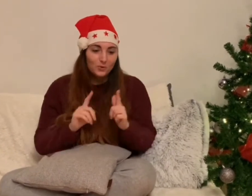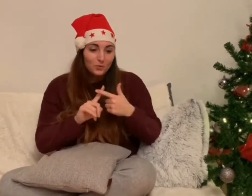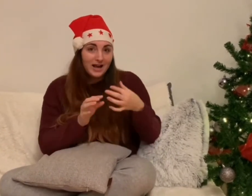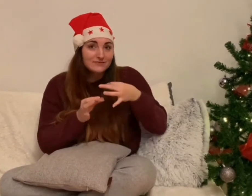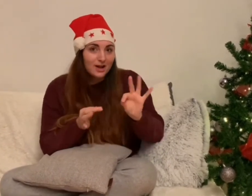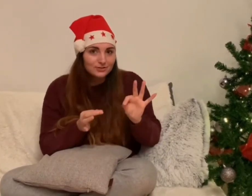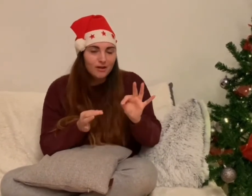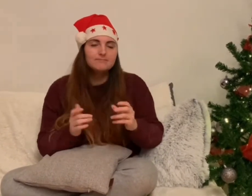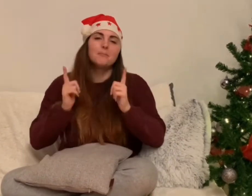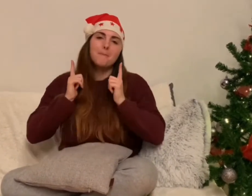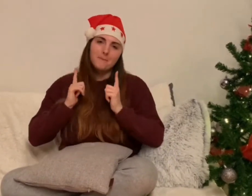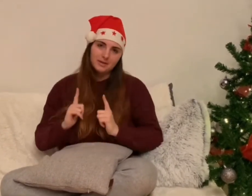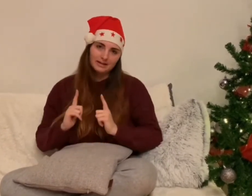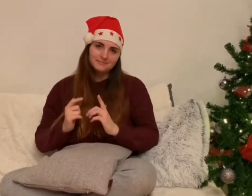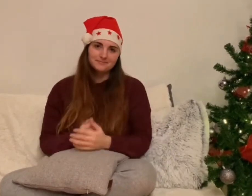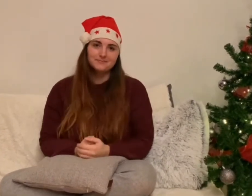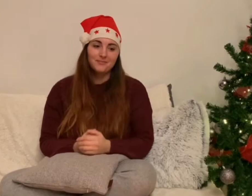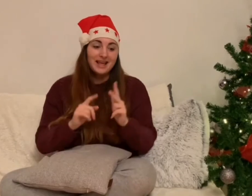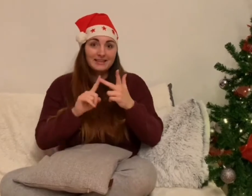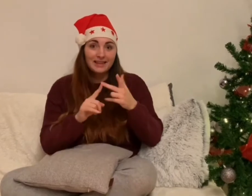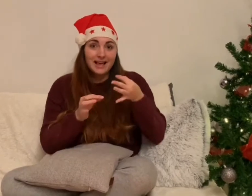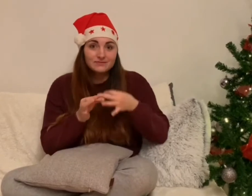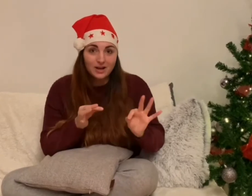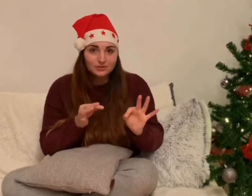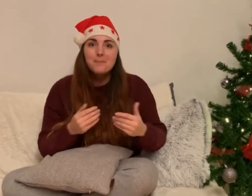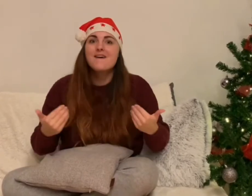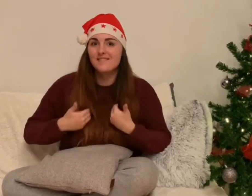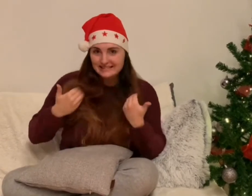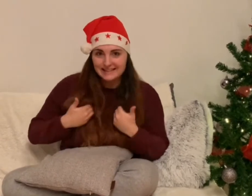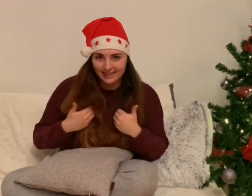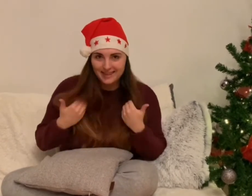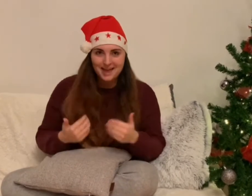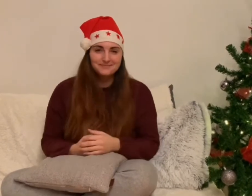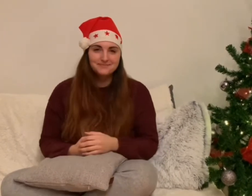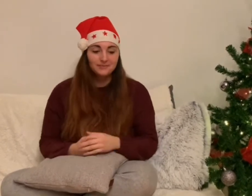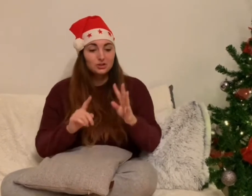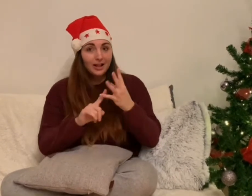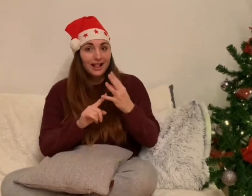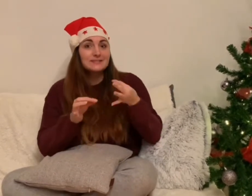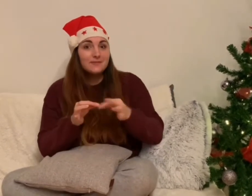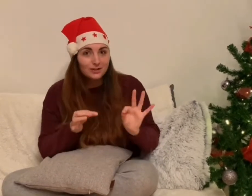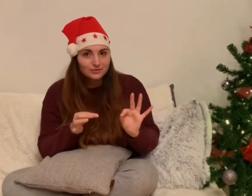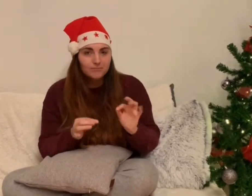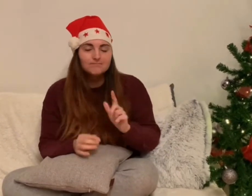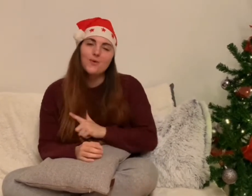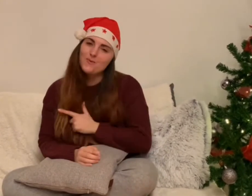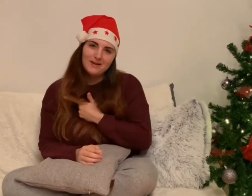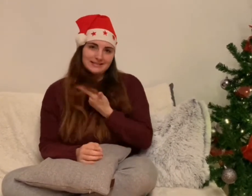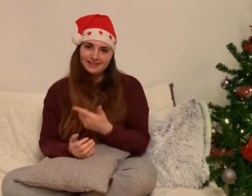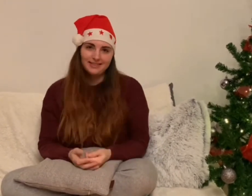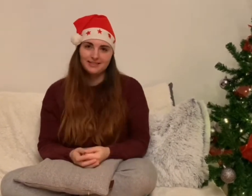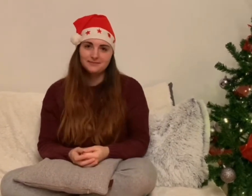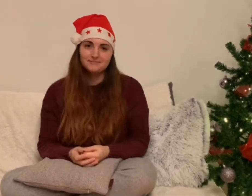Druga sveča simbolizira mir. Tretja sveča simbolizira veselje. Četrta sveča predstavlja ljubezen.